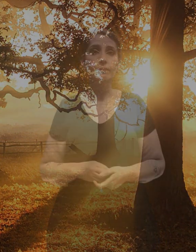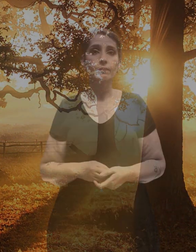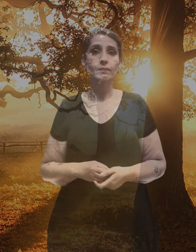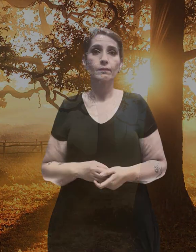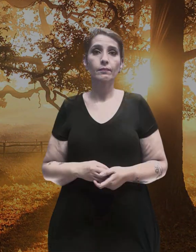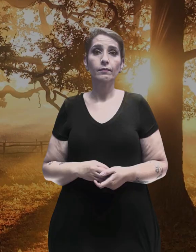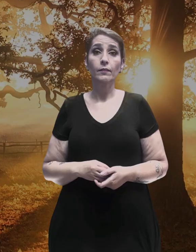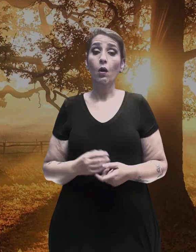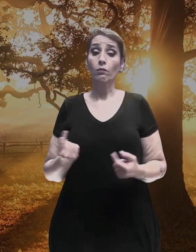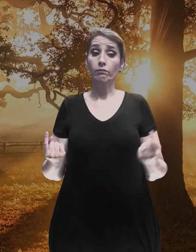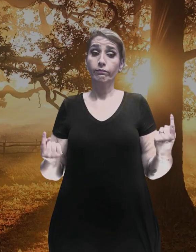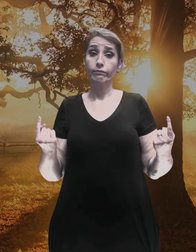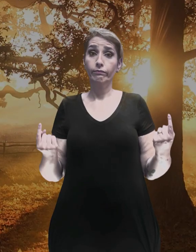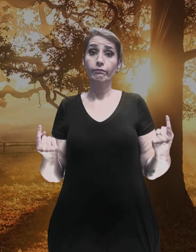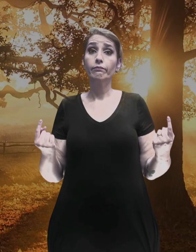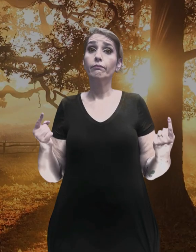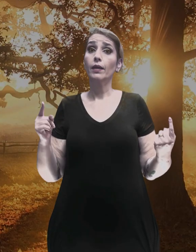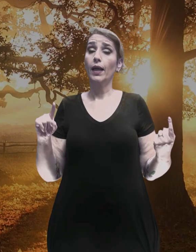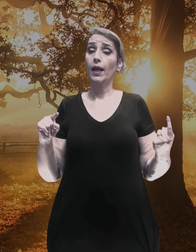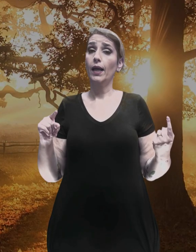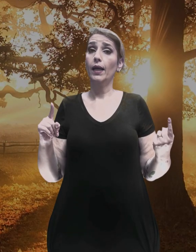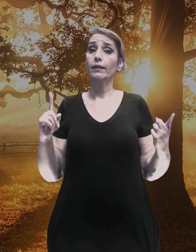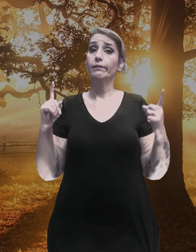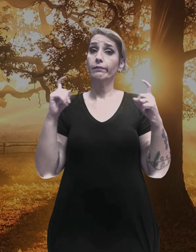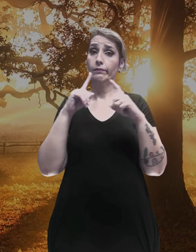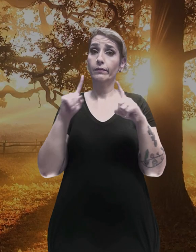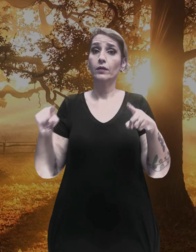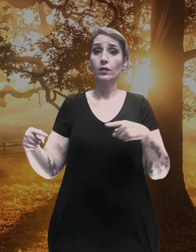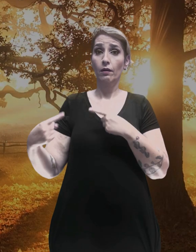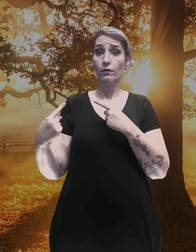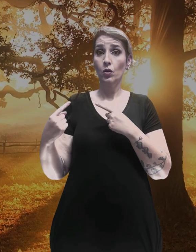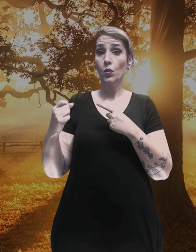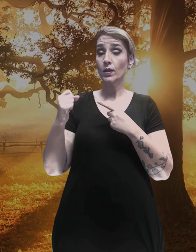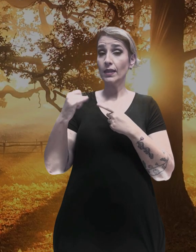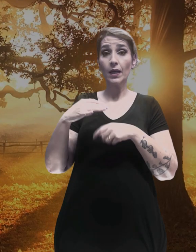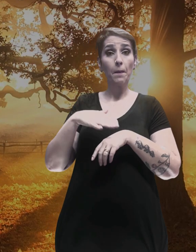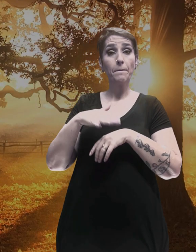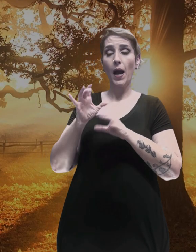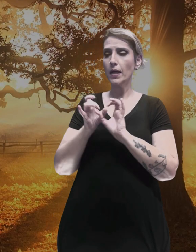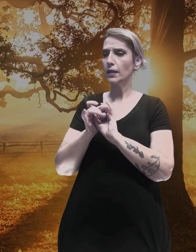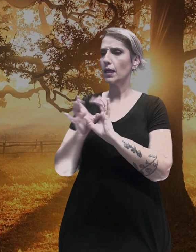O paradoxo é este: quanto mais você solta...